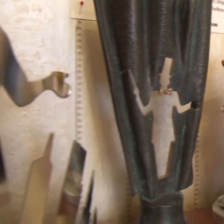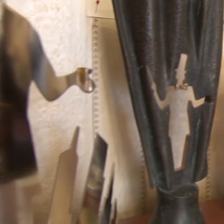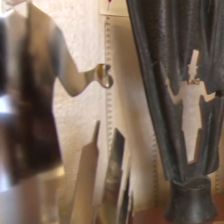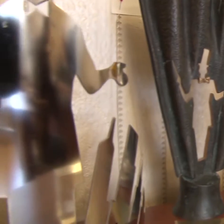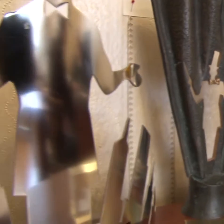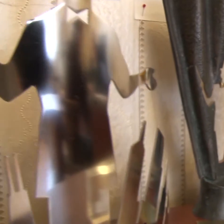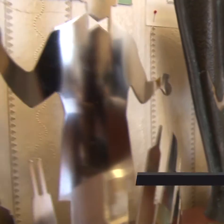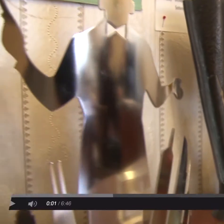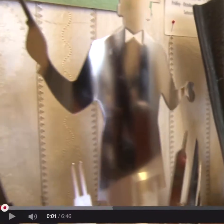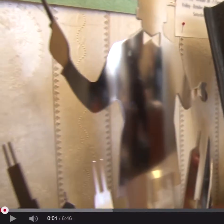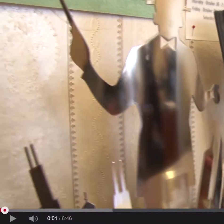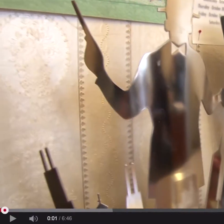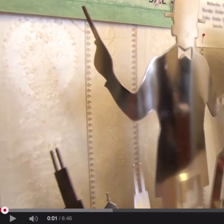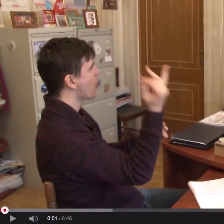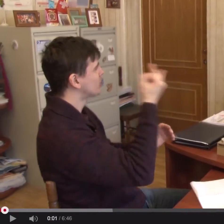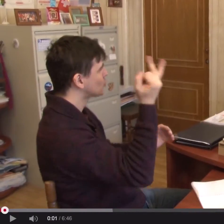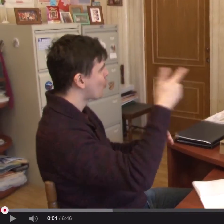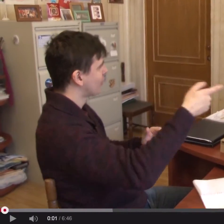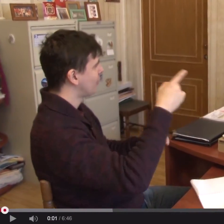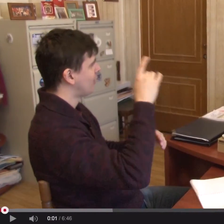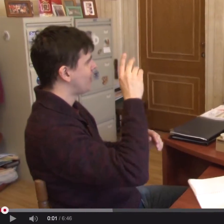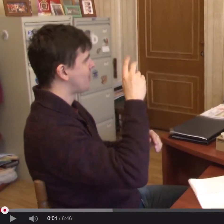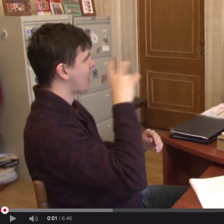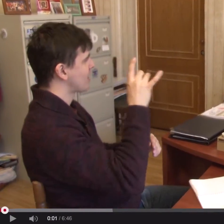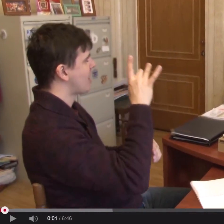В 2016 году VOGinfo.ru начал цикл видеоинтервью